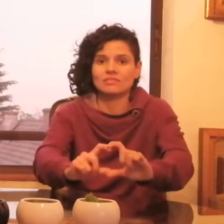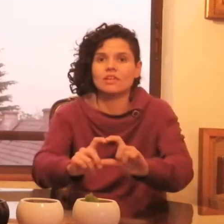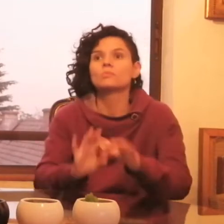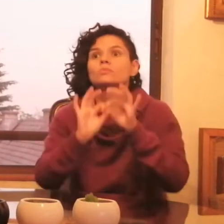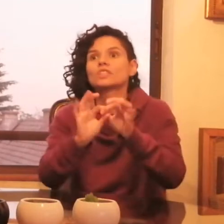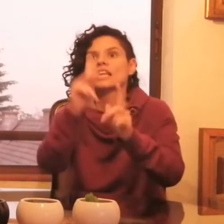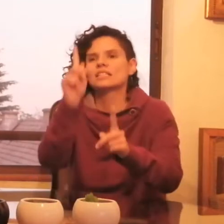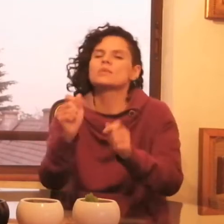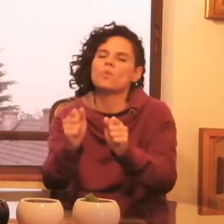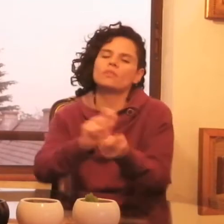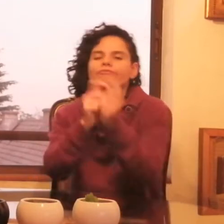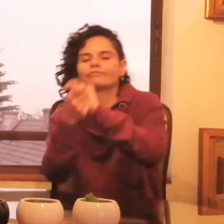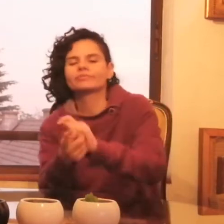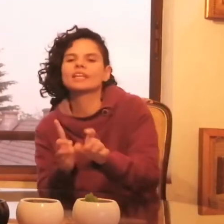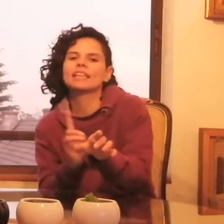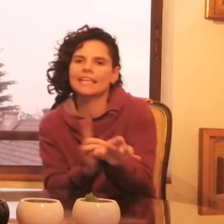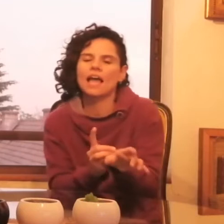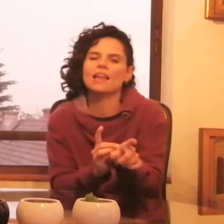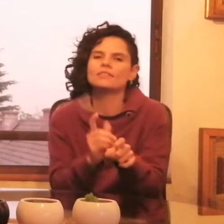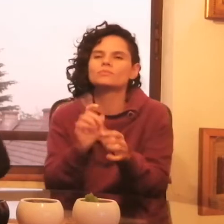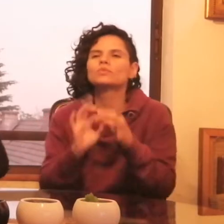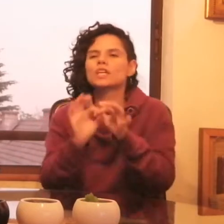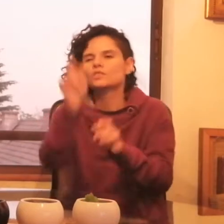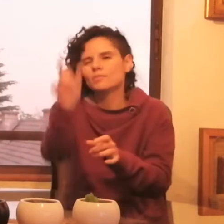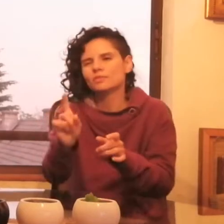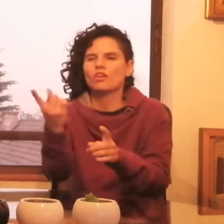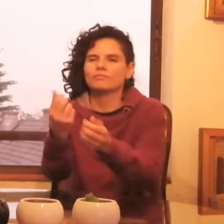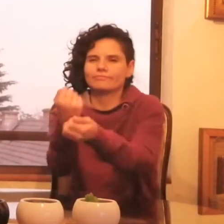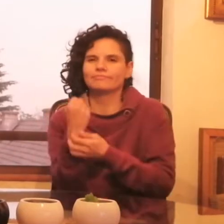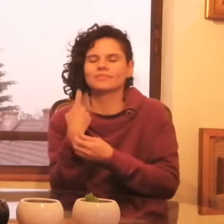digitalizador misterioso, gracias, saludos a él